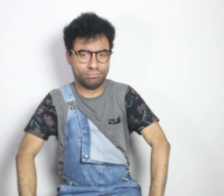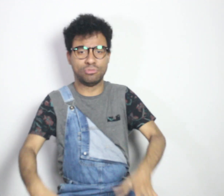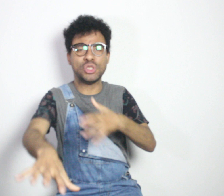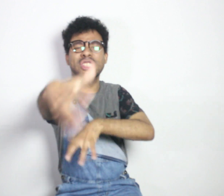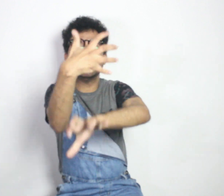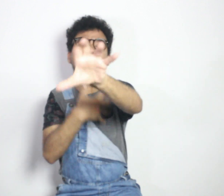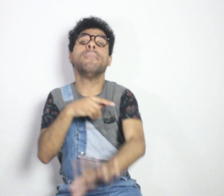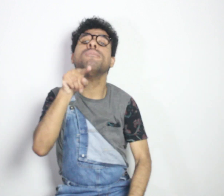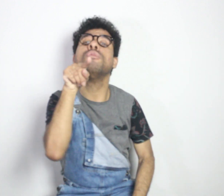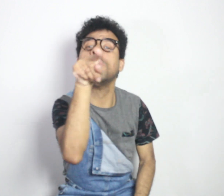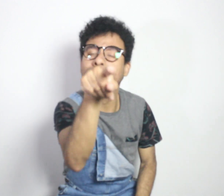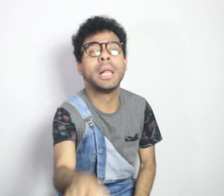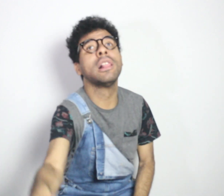Empatia você!